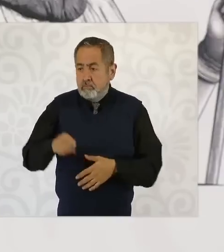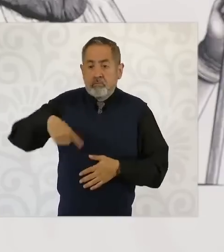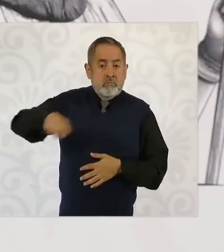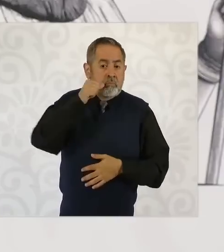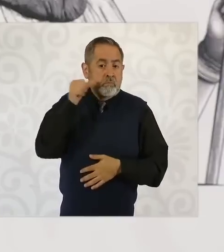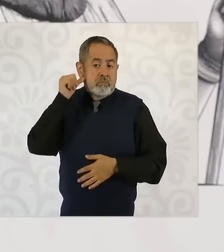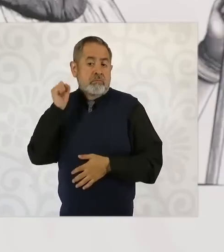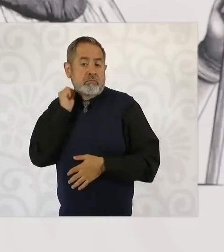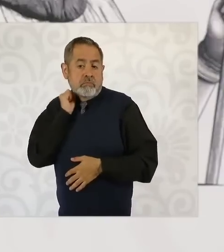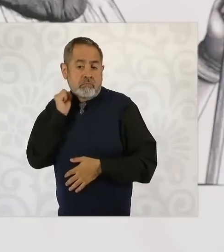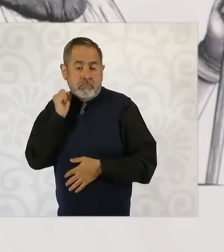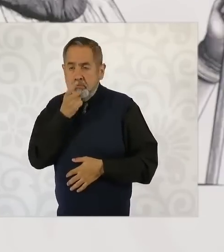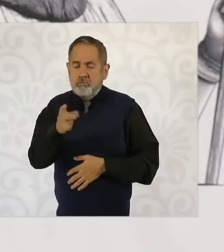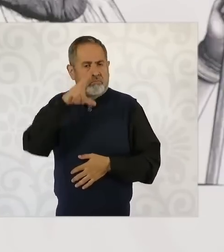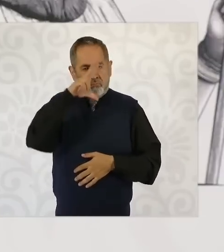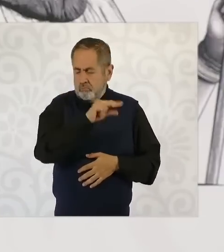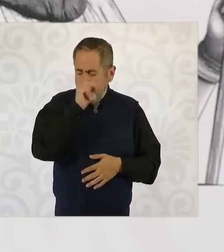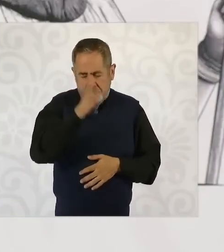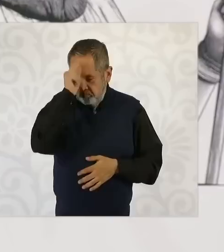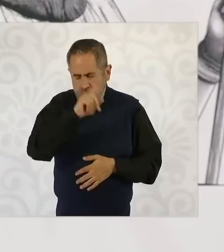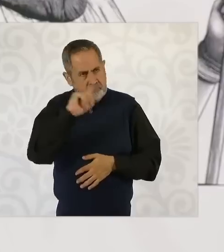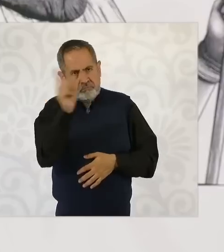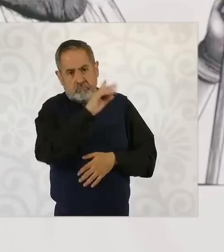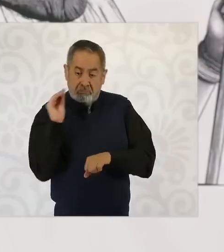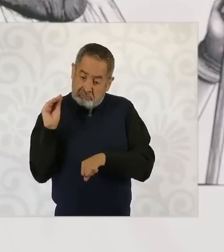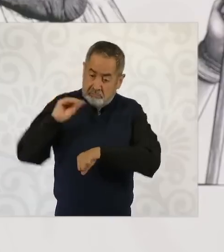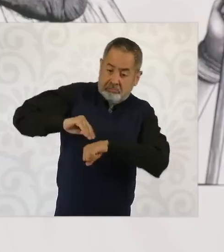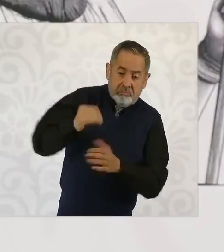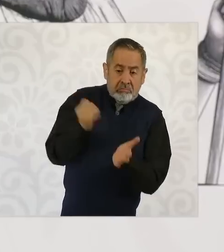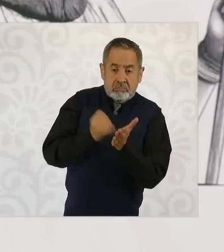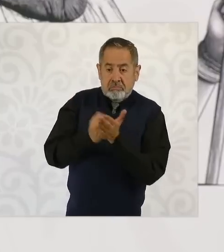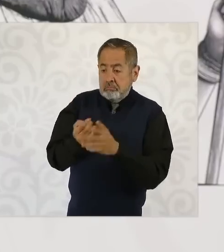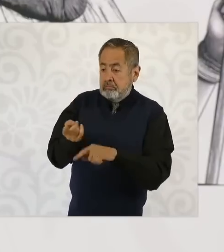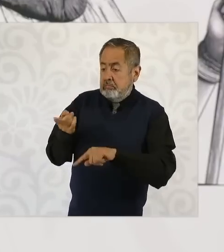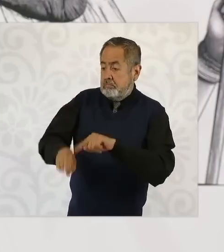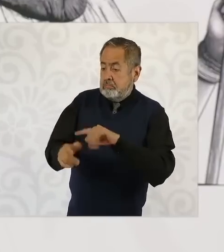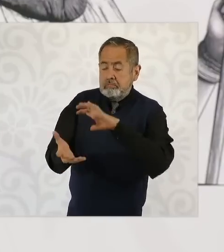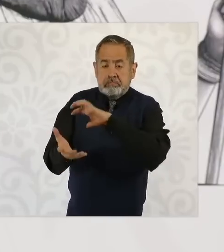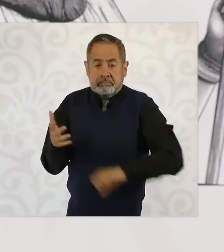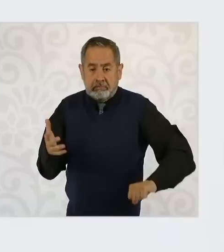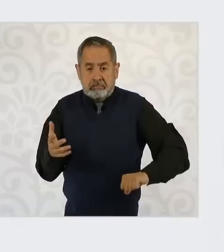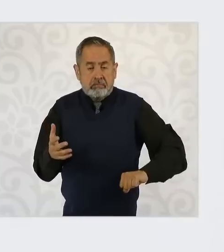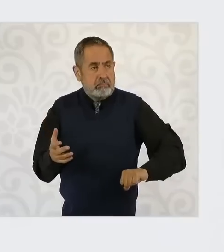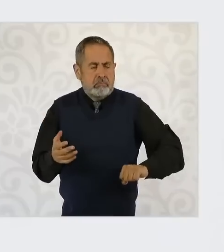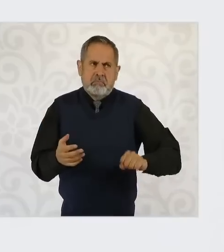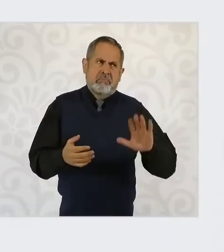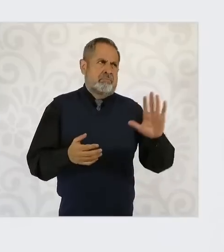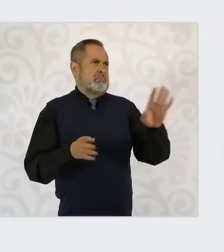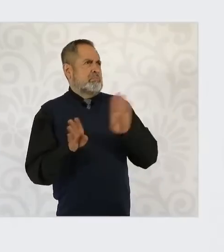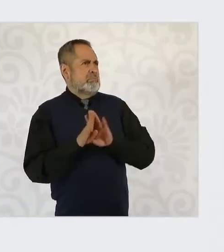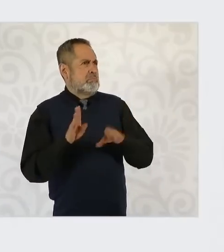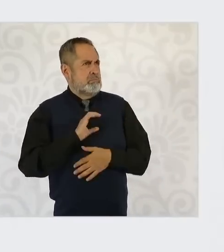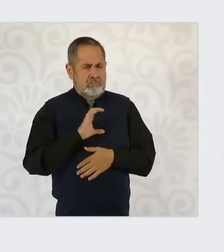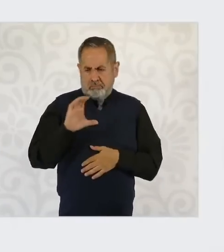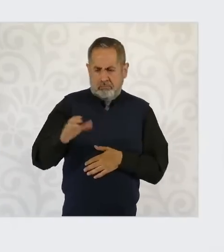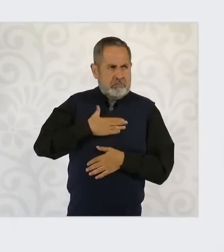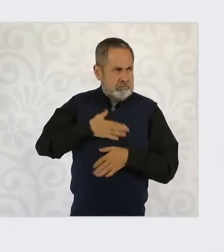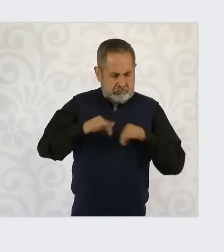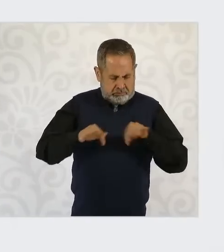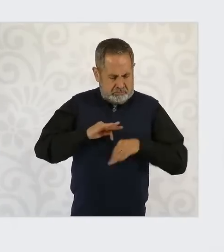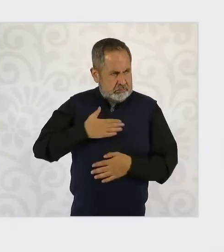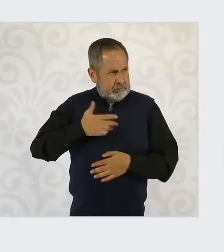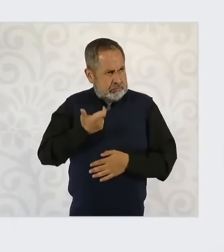ver eso no no estamos de acuerdo en que en esta injusticia que es discriminatoria." O sea hay